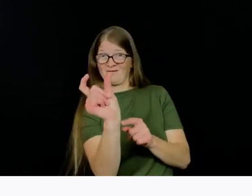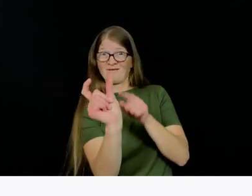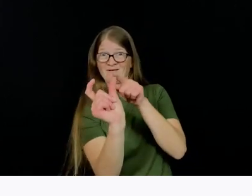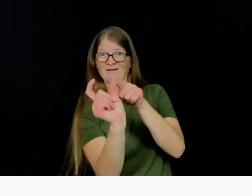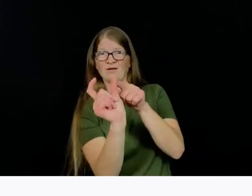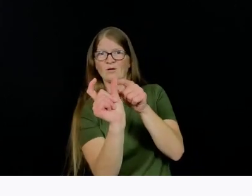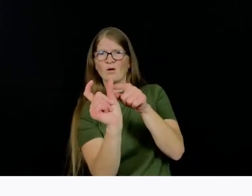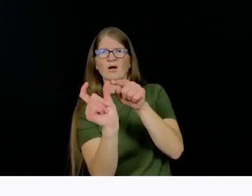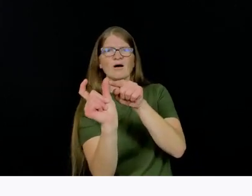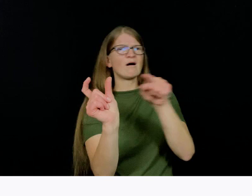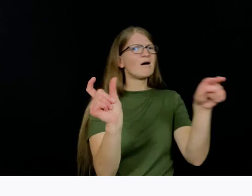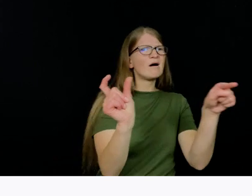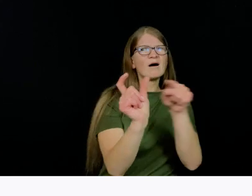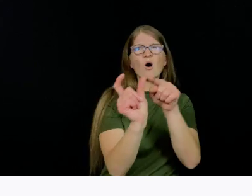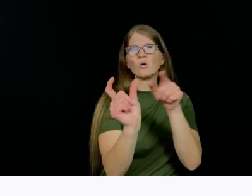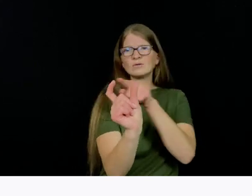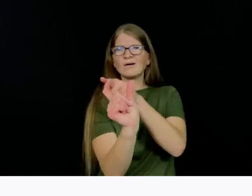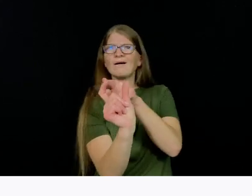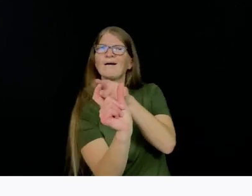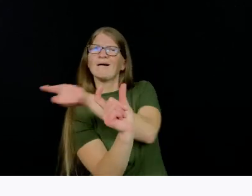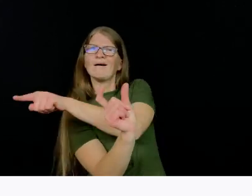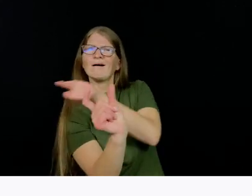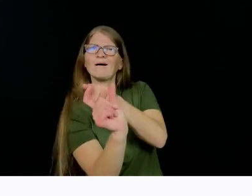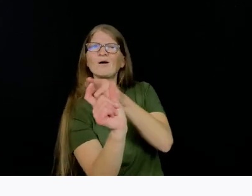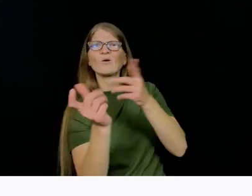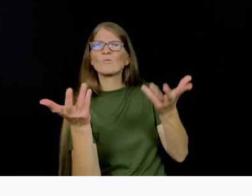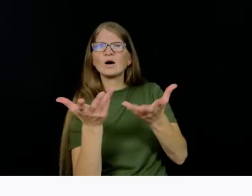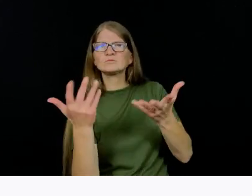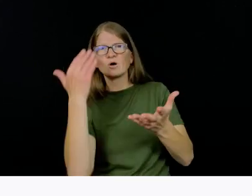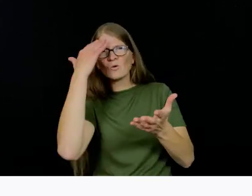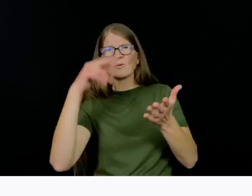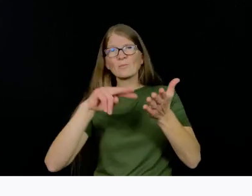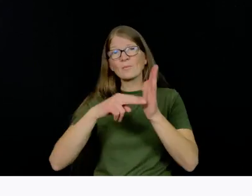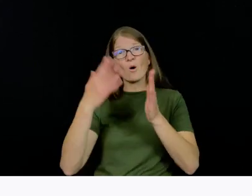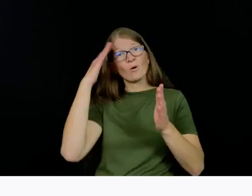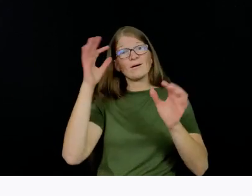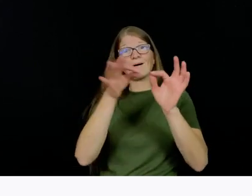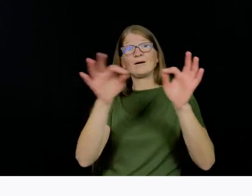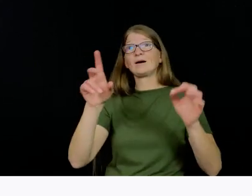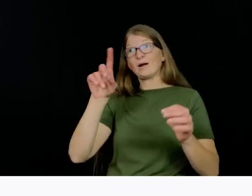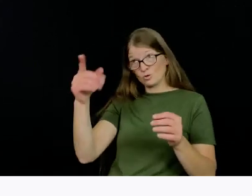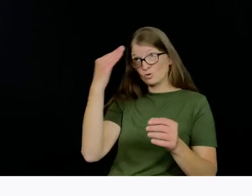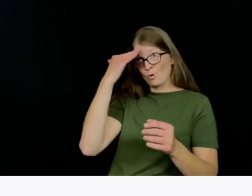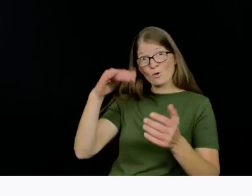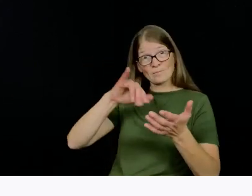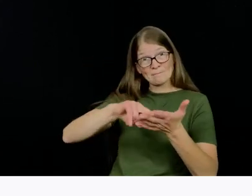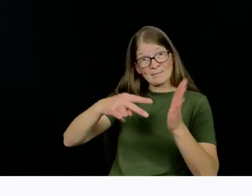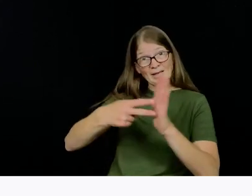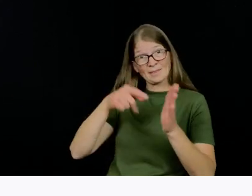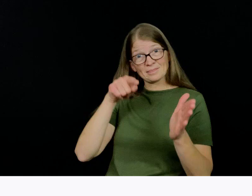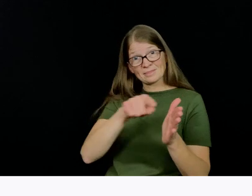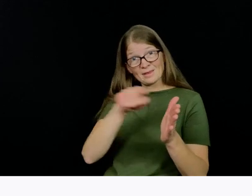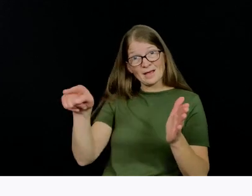النظر في الكلمات التي تأتي قبلها وبعدها وهذا مفيد لاسيما لفهم القصد من وراء استفسارات البحث عند إطلاقه